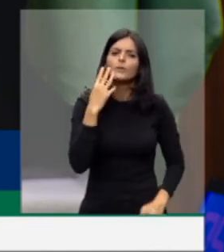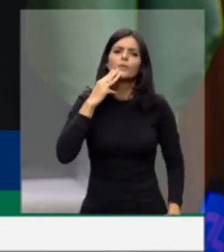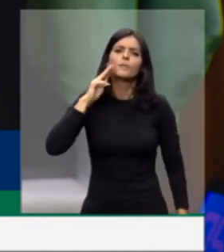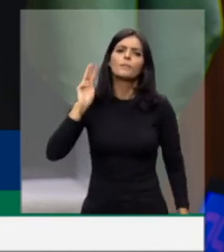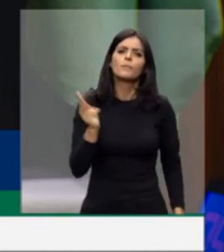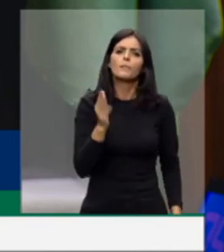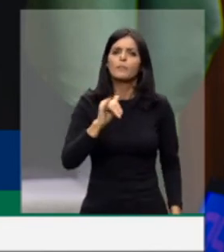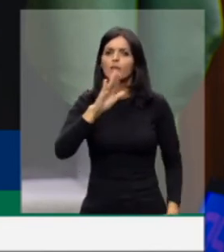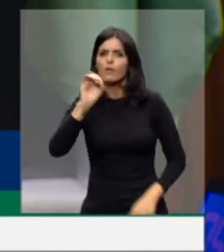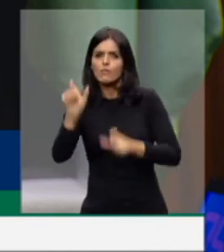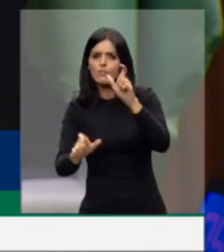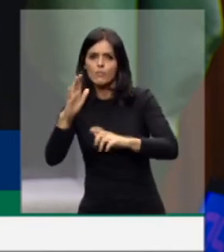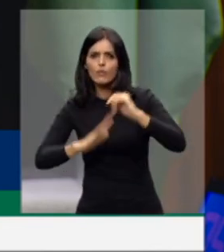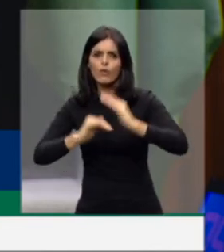POLÍTICA, MORAL E É TICA,